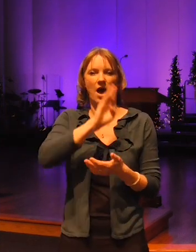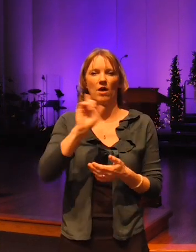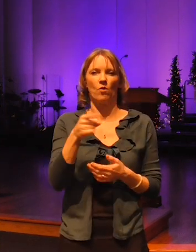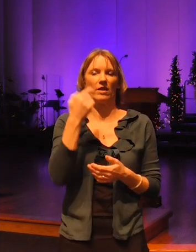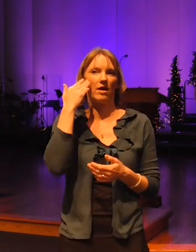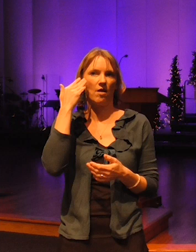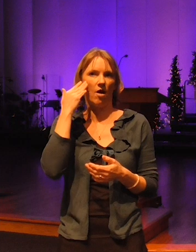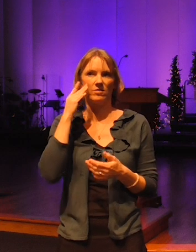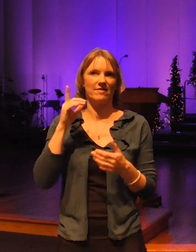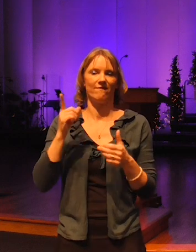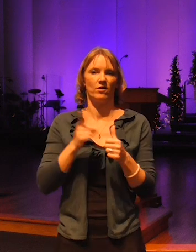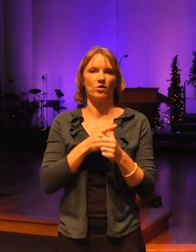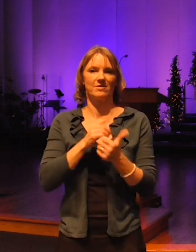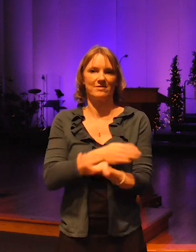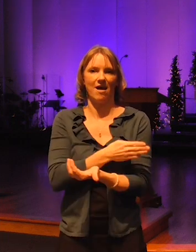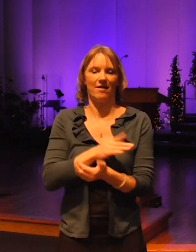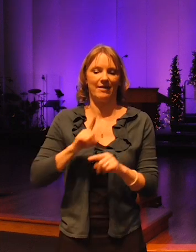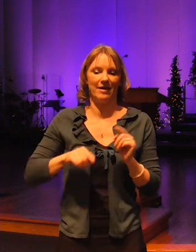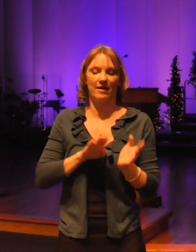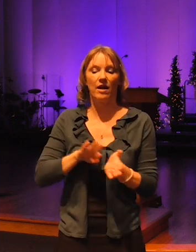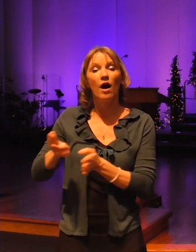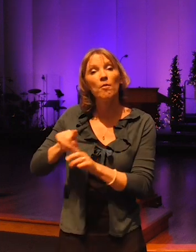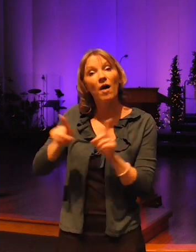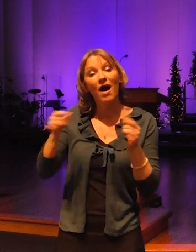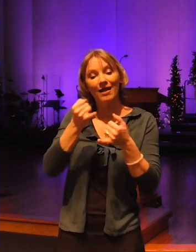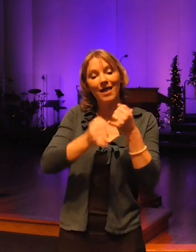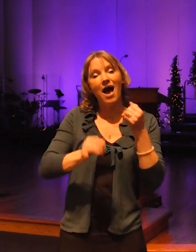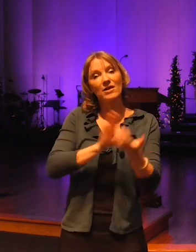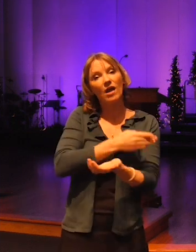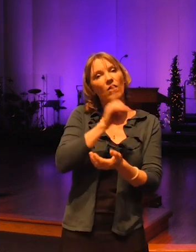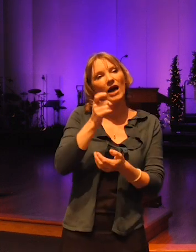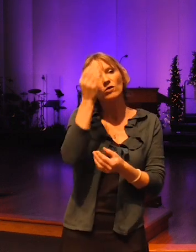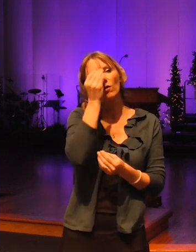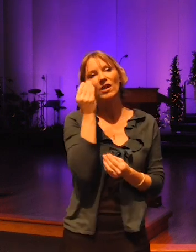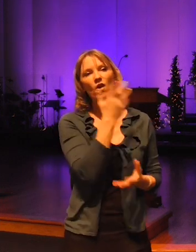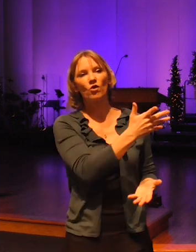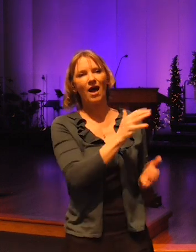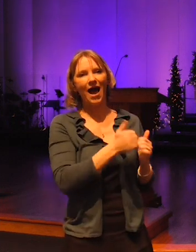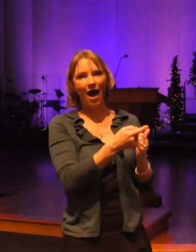revelar lo suficiente en la canción final para hacerle saber cómo te sientes, pero podrías estar totalmente triste.